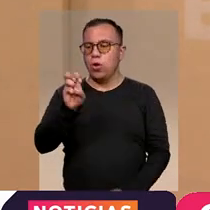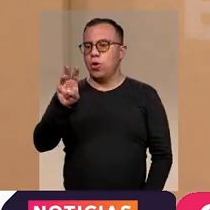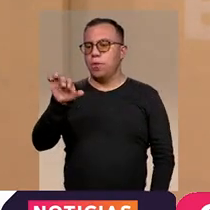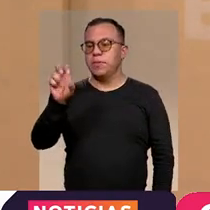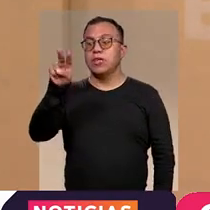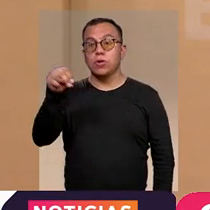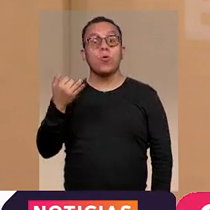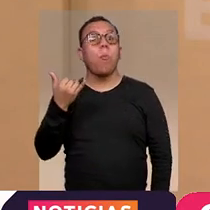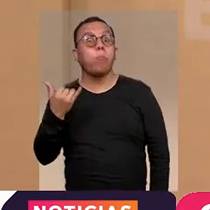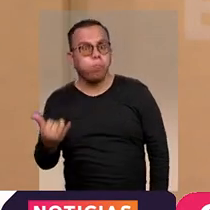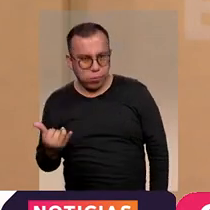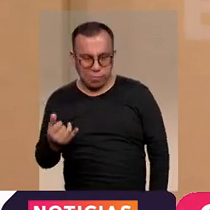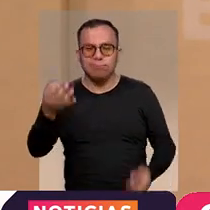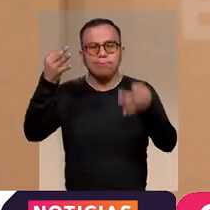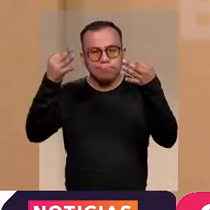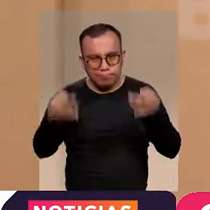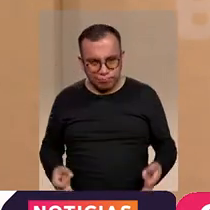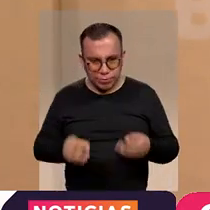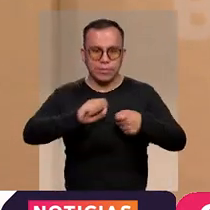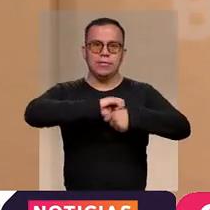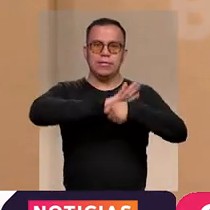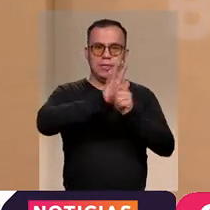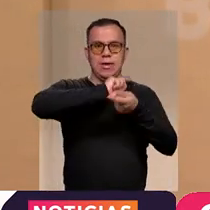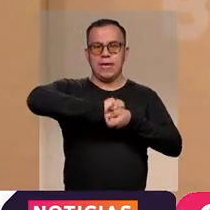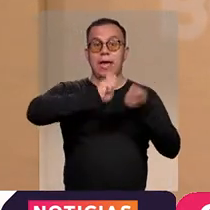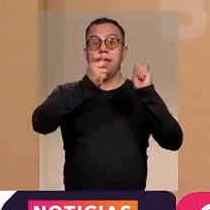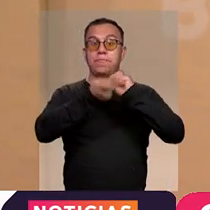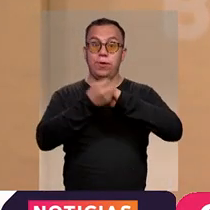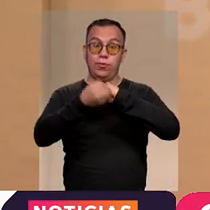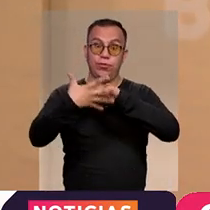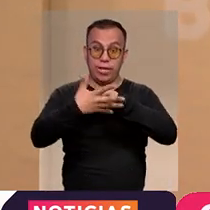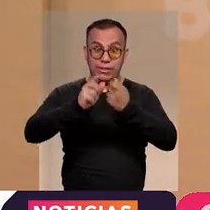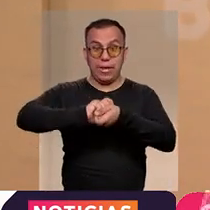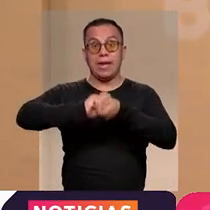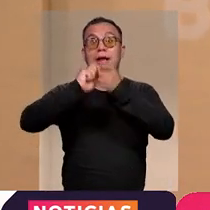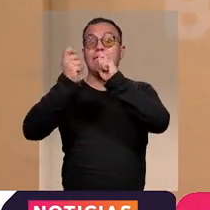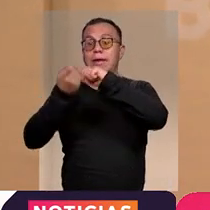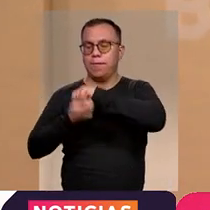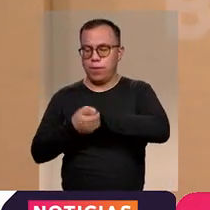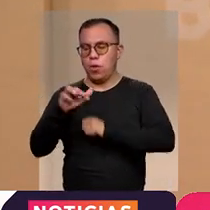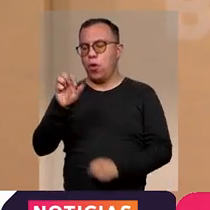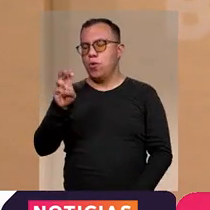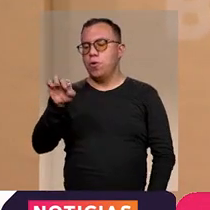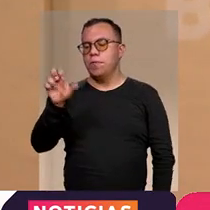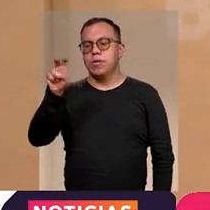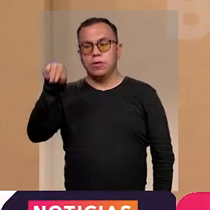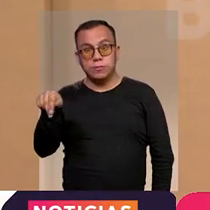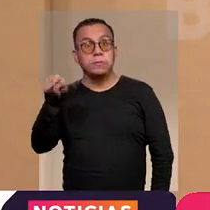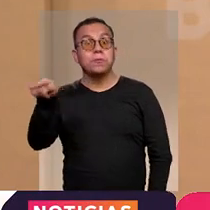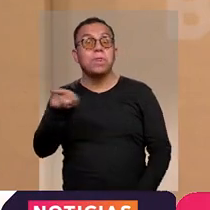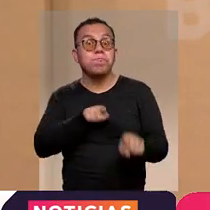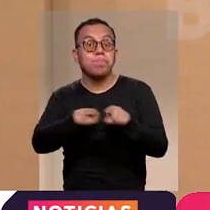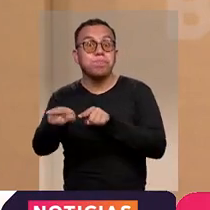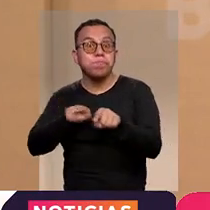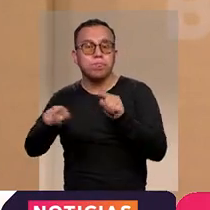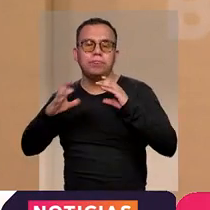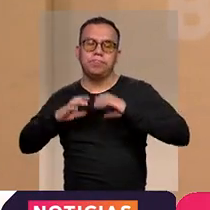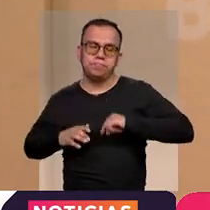NI EN LA OCUPACIóN